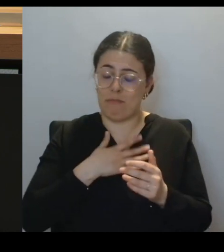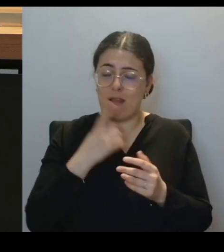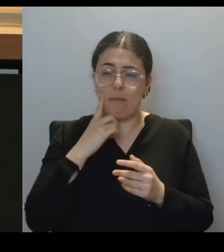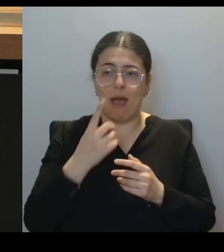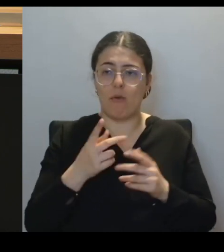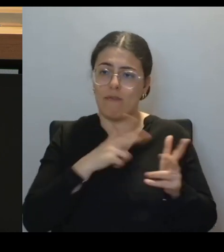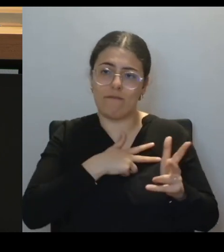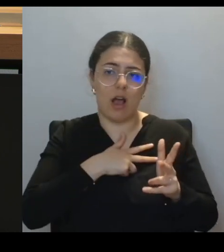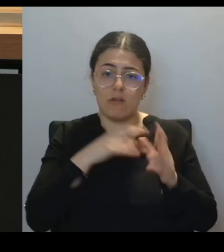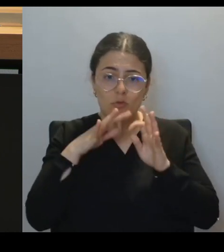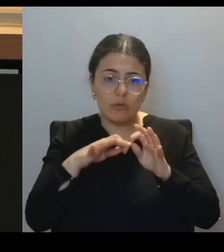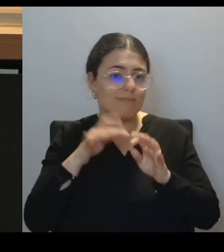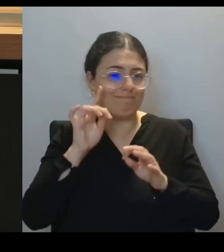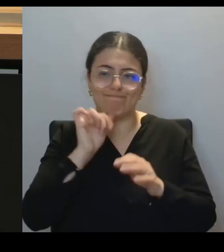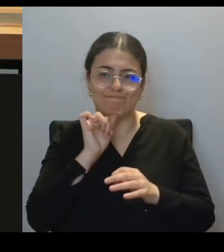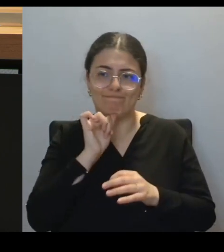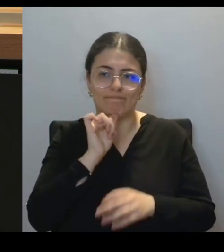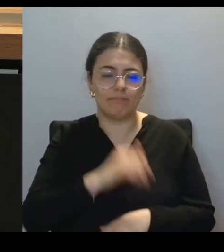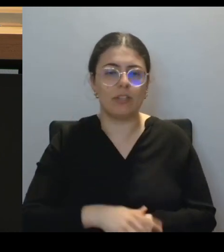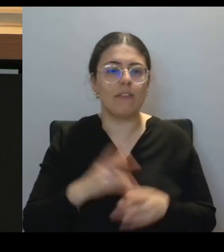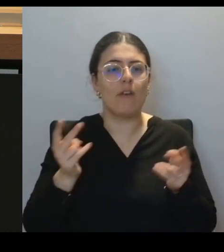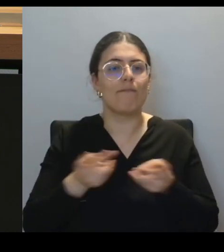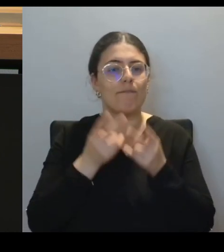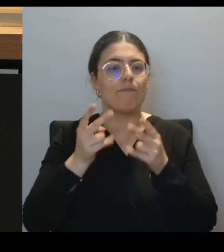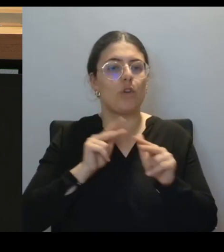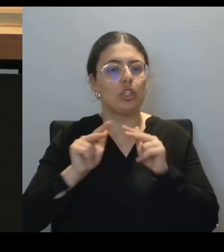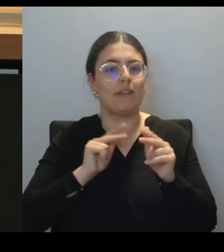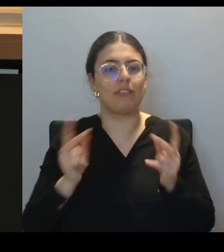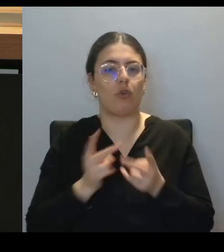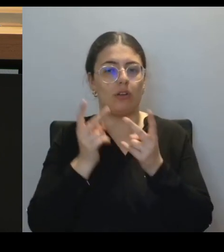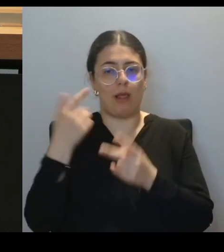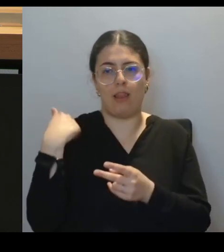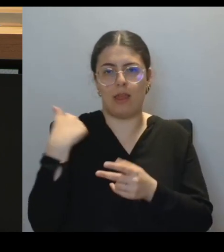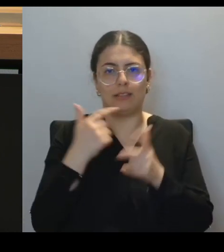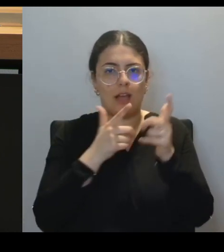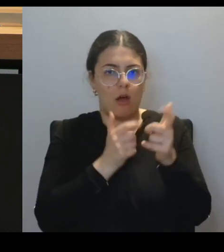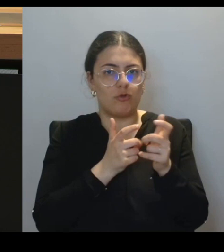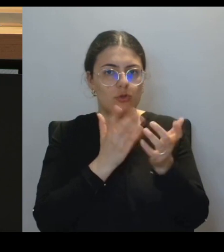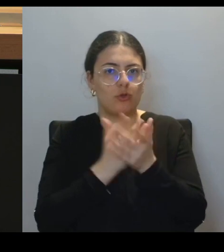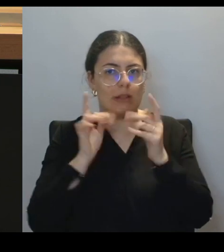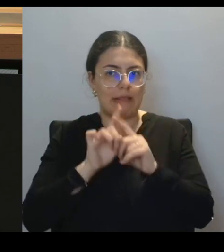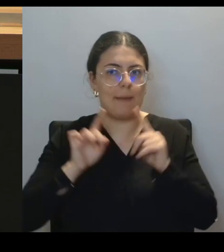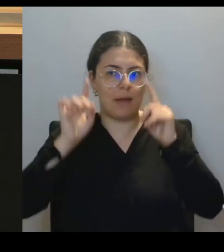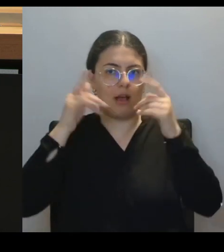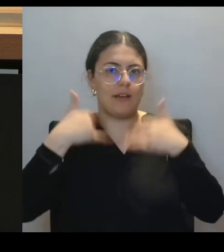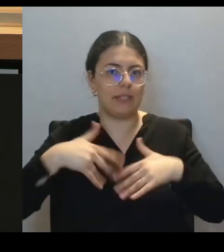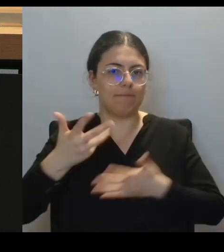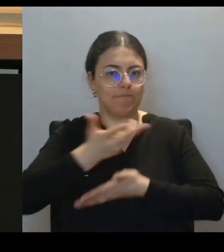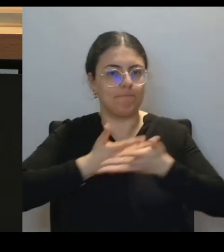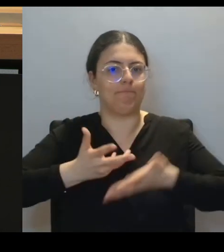Ausschuss auch schon zum Thema gemacht. Alle sehr, sehr viele Förderprogramme sind im Moment